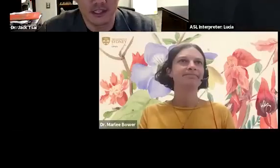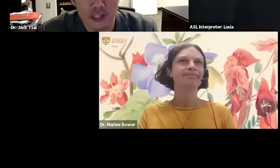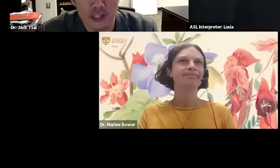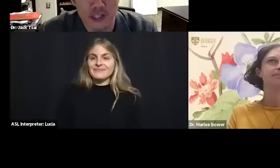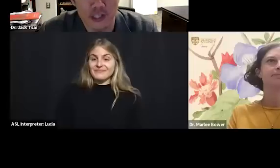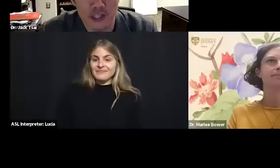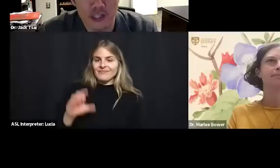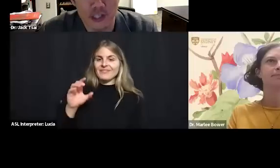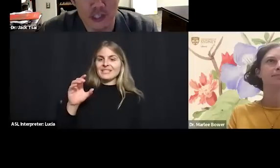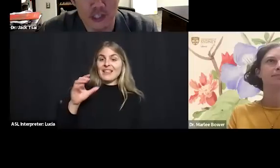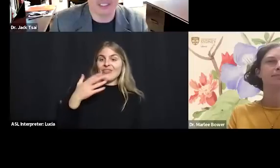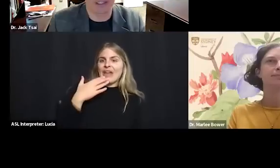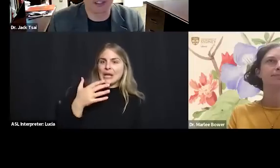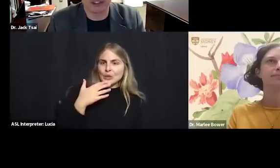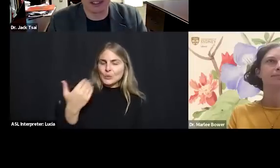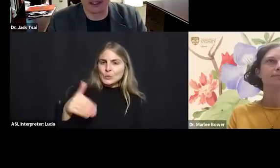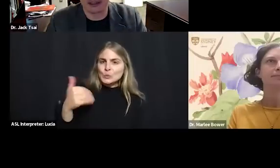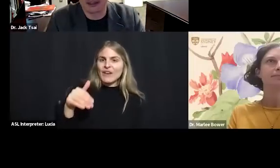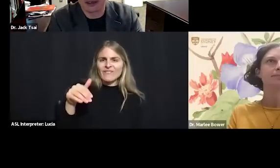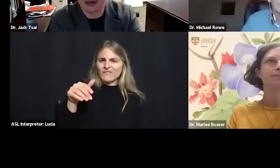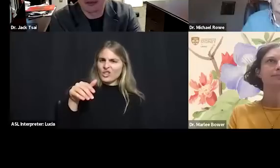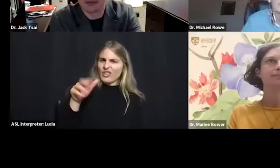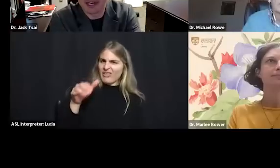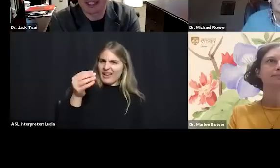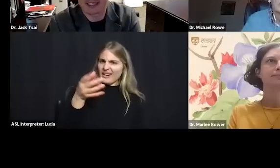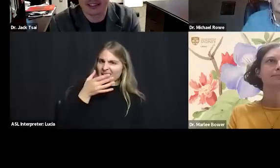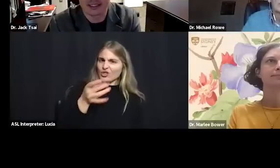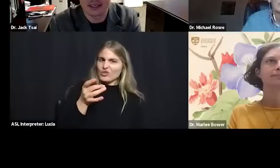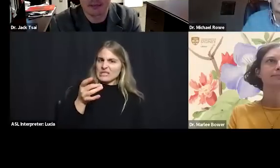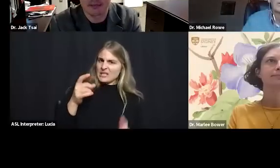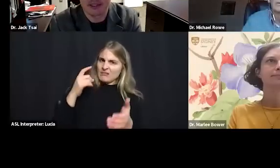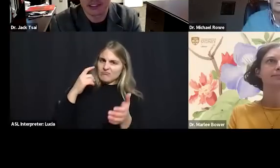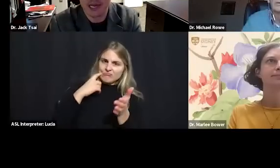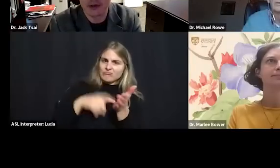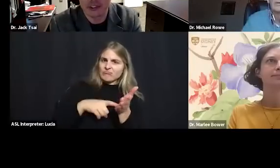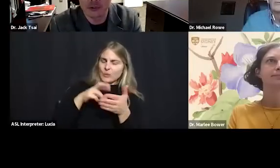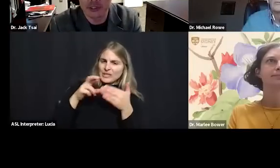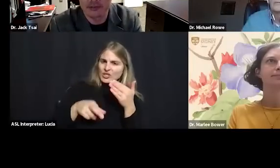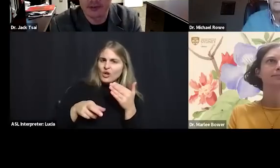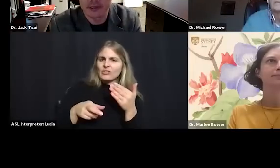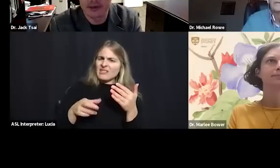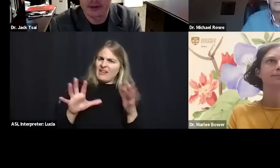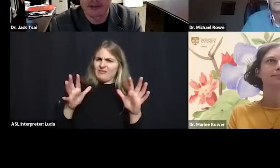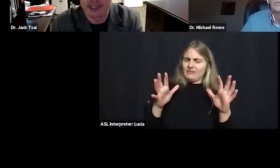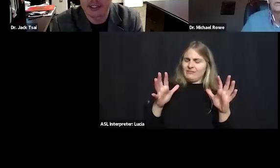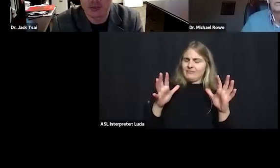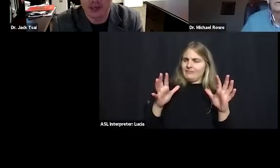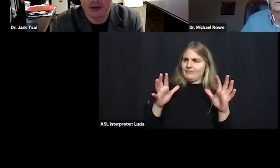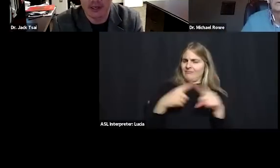Gracias, Dra. Bower, por esos hallazgos interesantes, algunos incluso contraintuitivos.